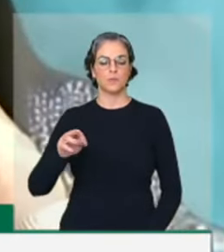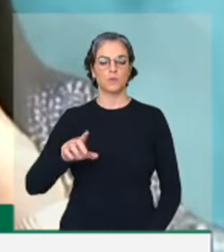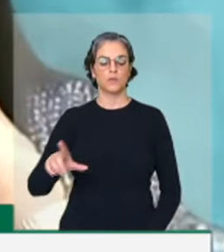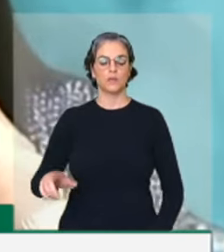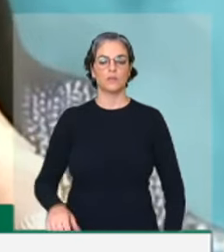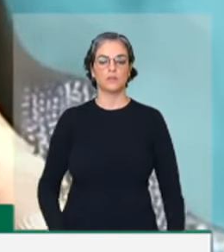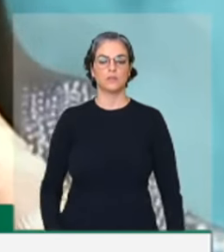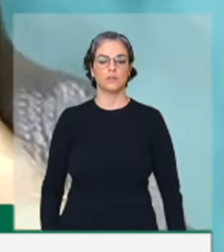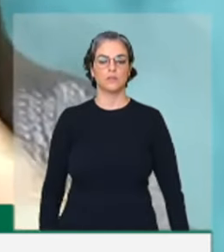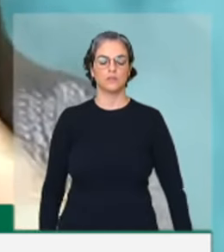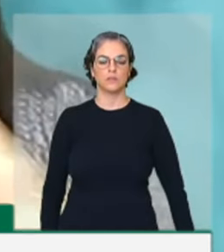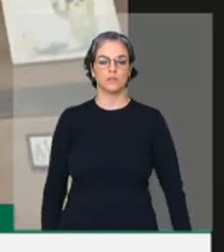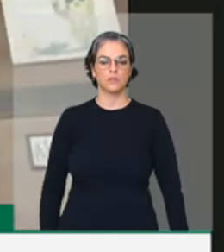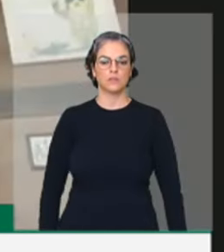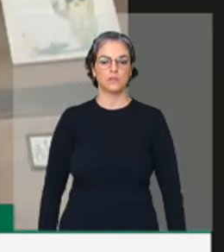VIU, ALICE EM MEU NOME PARA HOMENAGEAR ESTE GRANDE